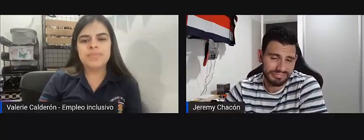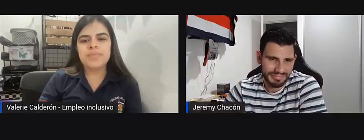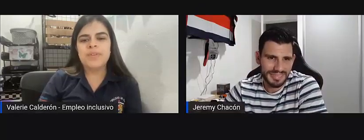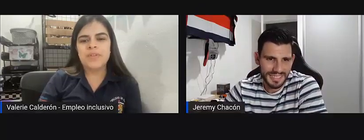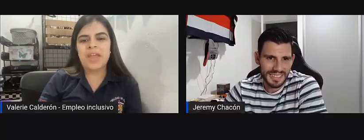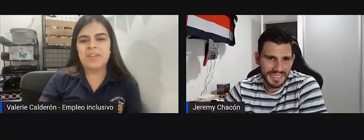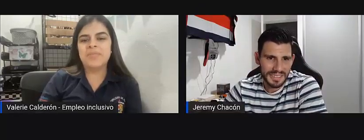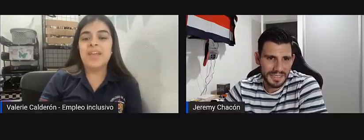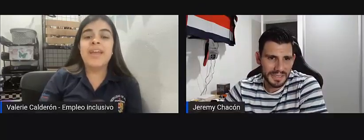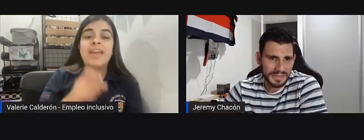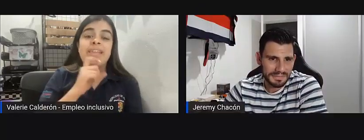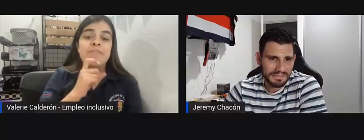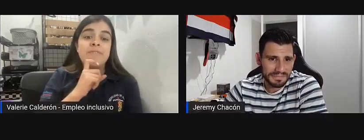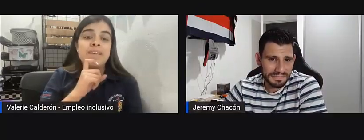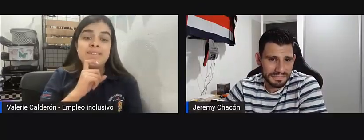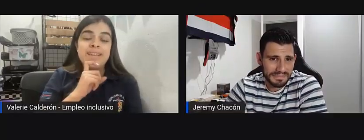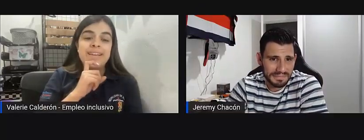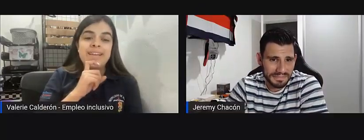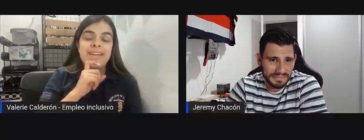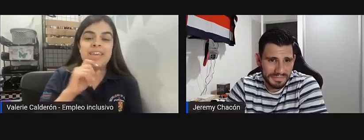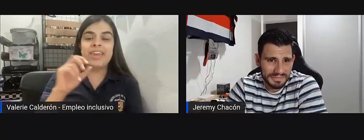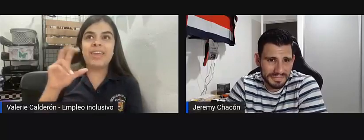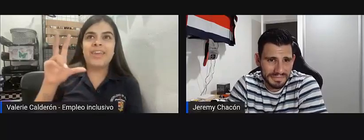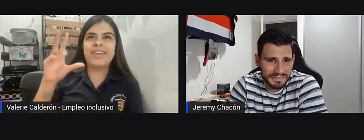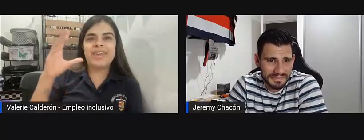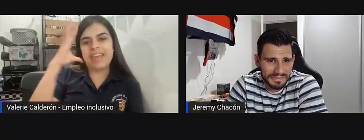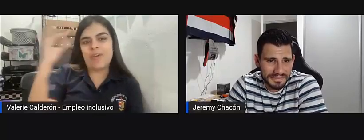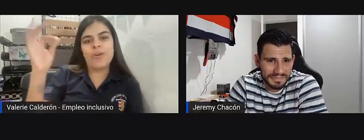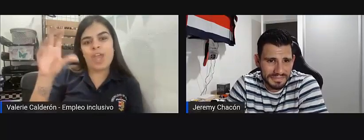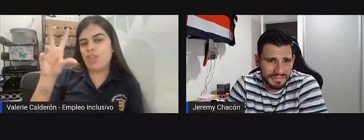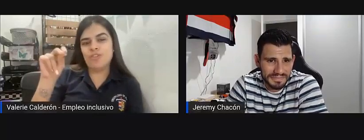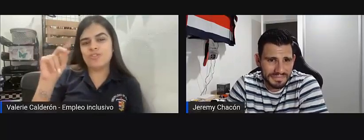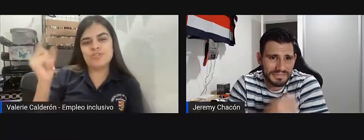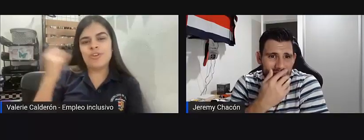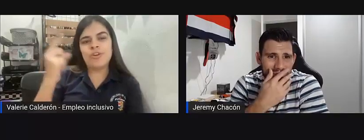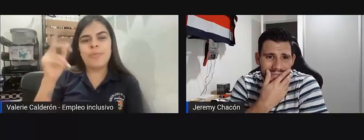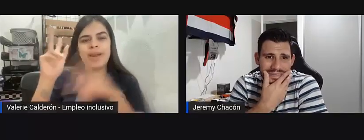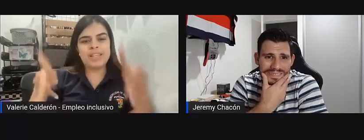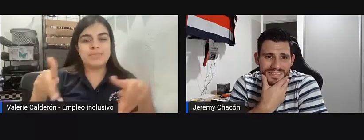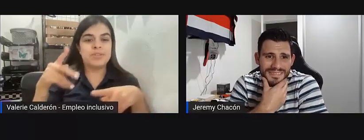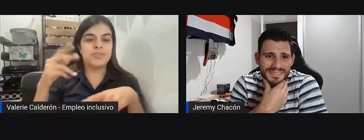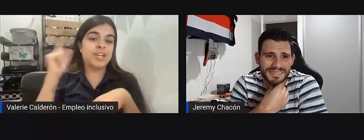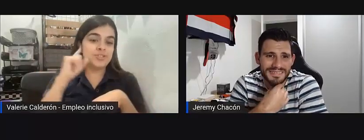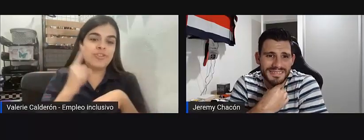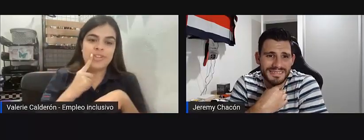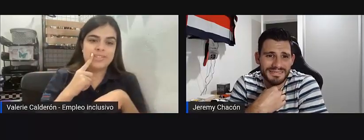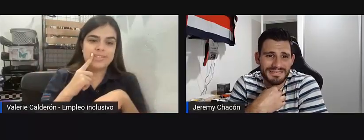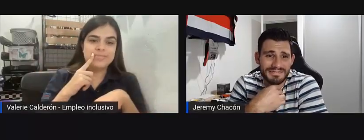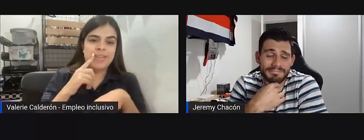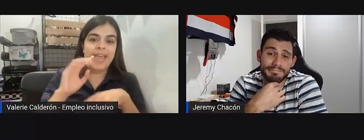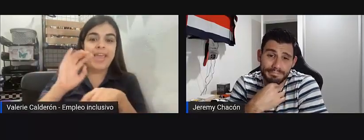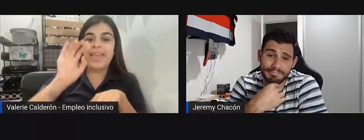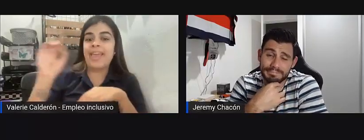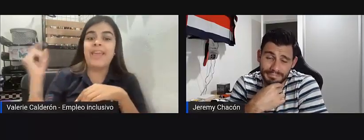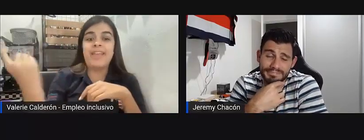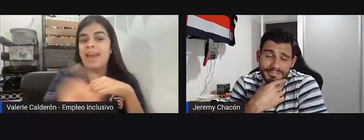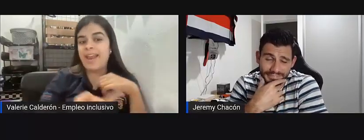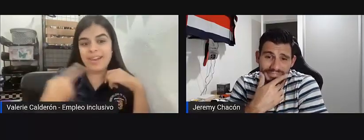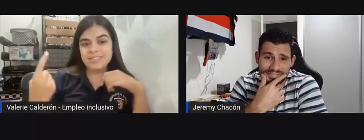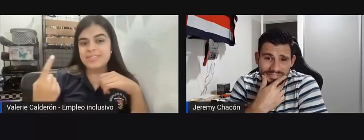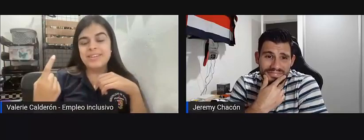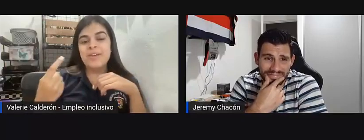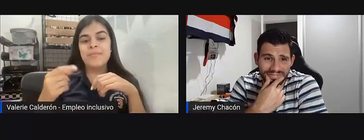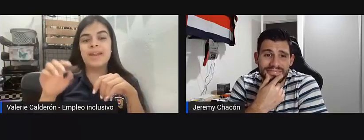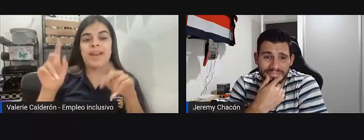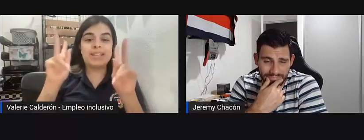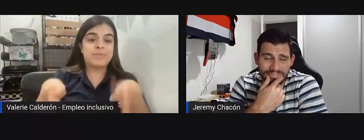Okay es difícil y y creo que no solo para las personas sordas en general para las